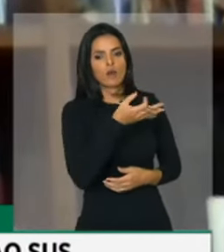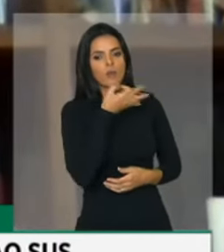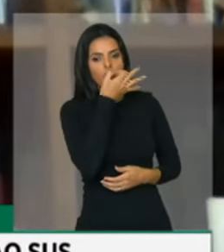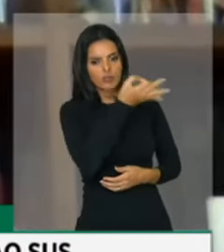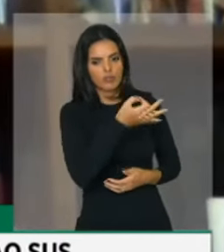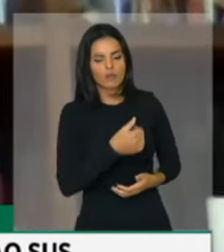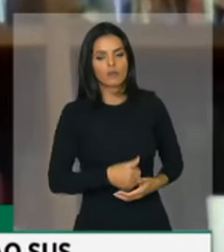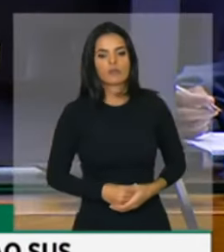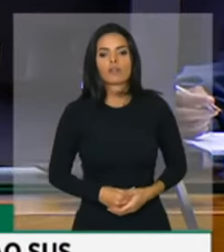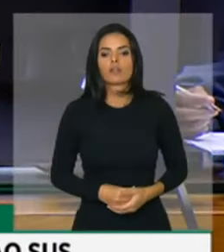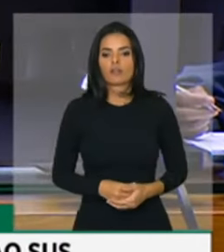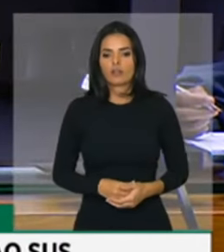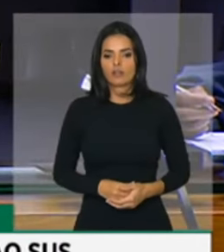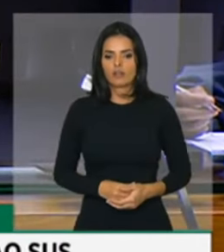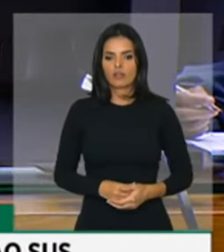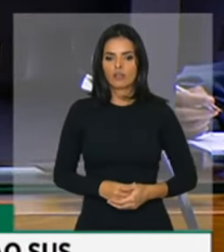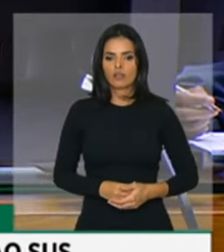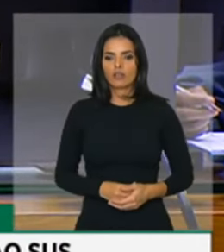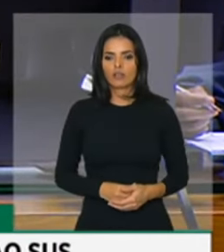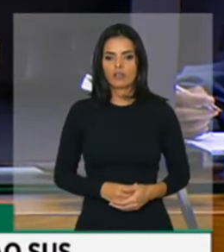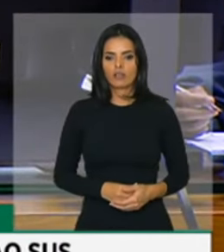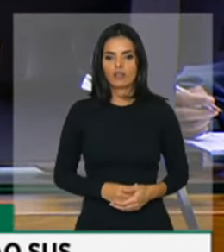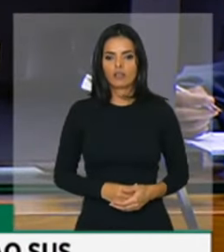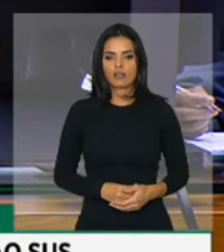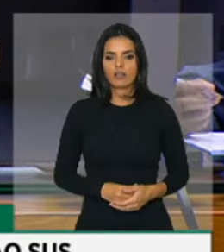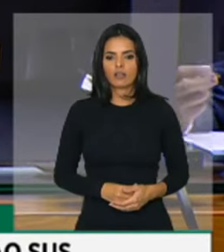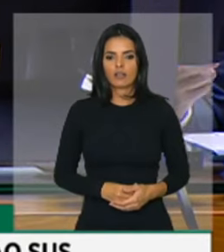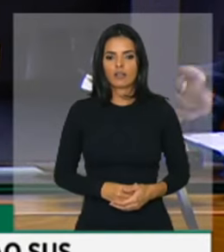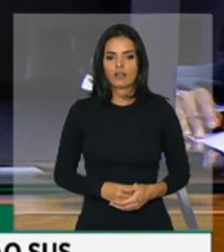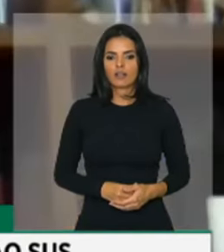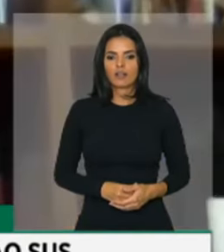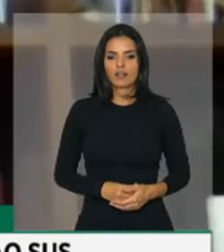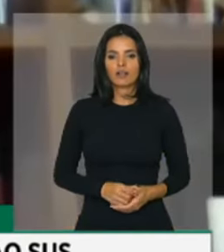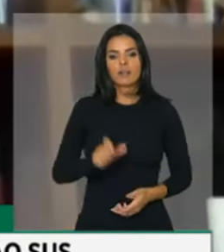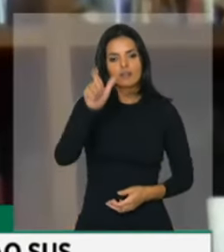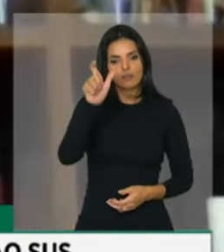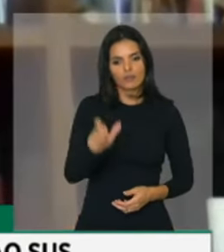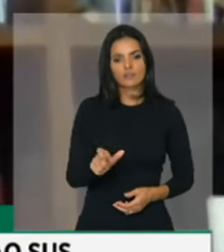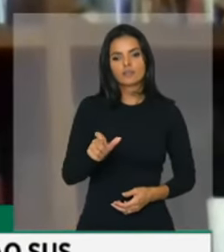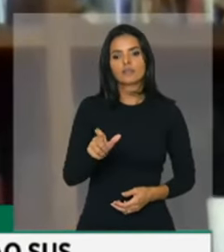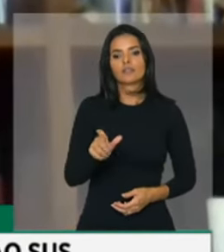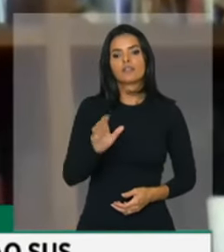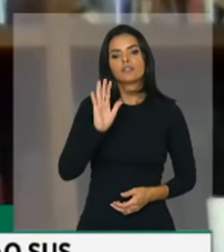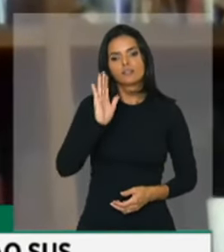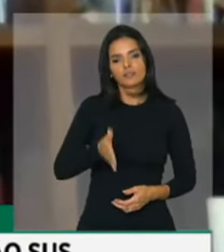PSOL. VOSSA EXCELÊNCIA JÁ TINHA... [PRESIDENTE]: ISSO É CONDICIONANTE, DEPUTADO IVAN? [DEPUTADO]: É CONDICIONANTE SIM.